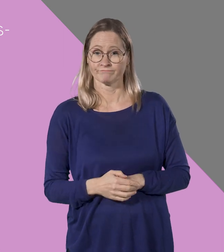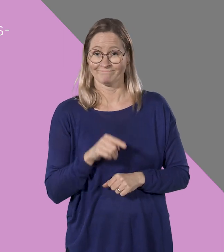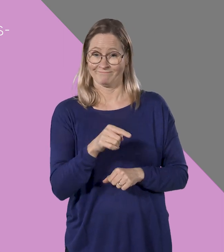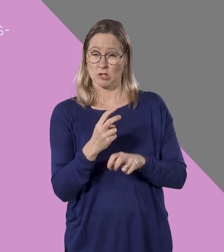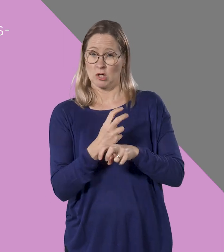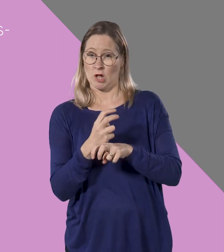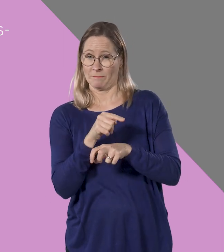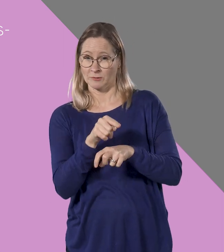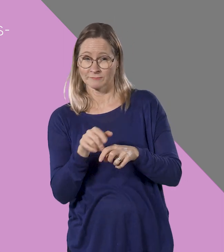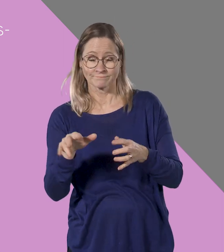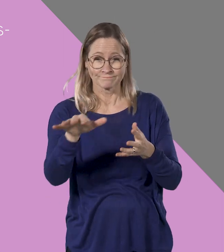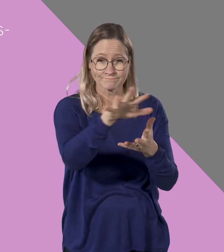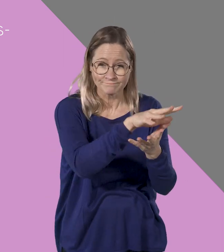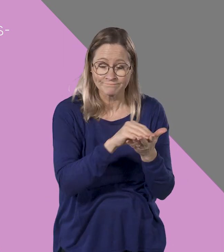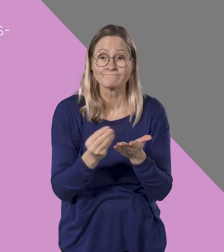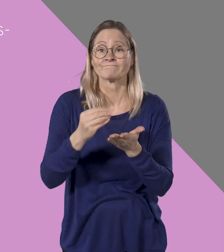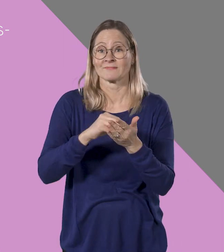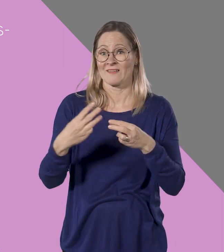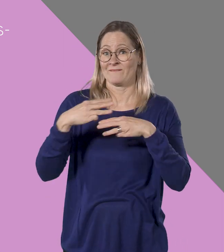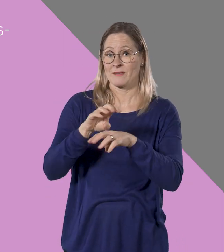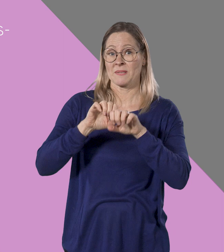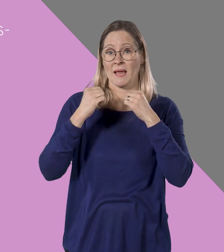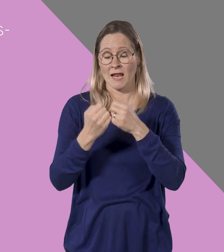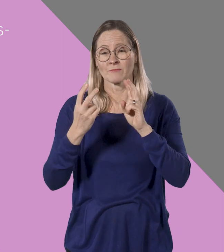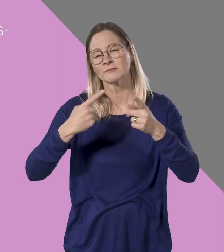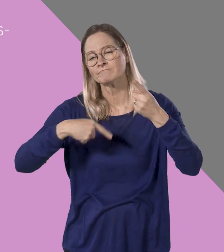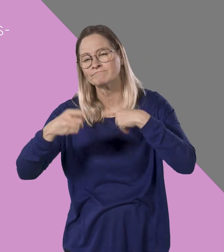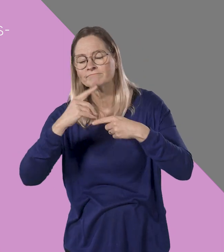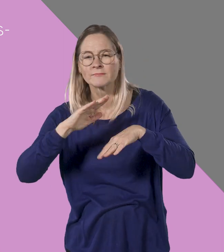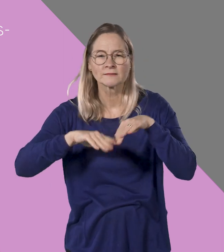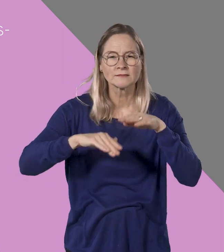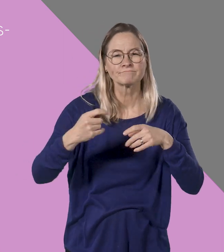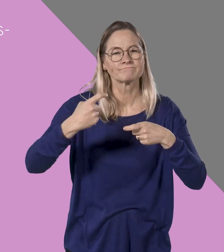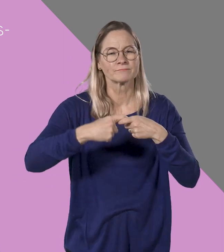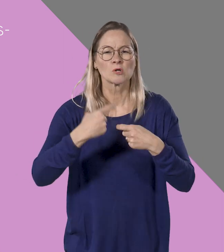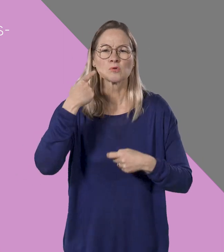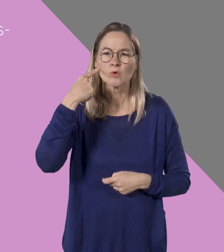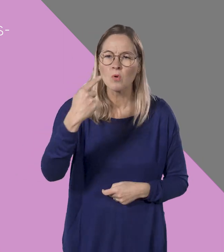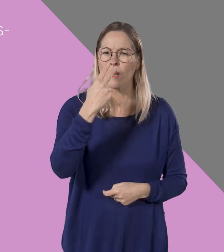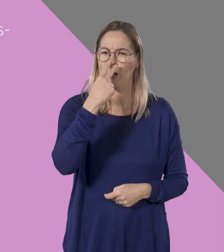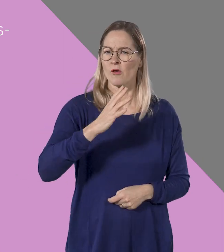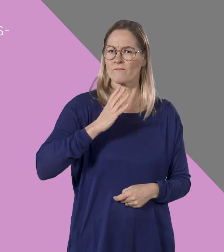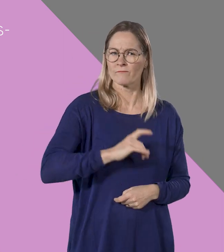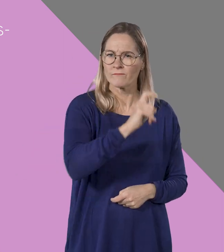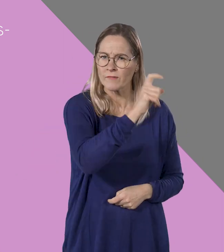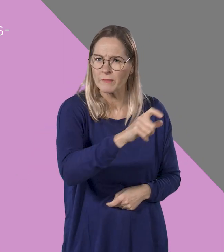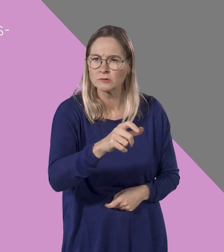Näiden kokemusten lisäksi tilaisuudessa käsitellään myös kuulonäkövammaisten -